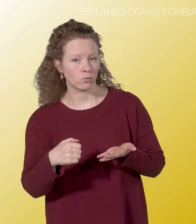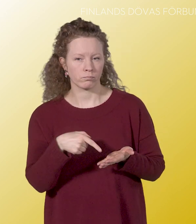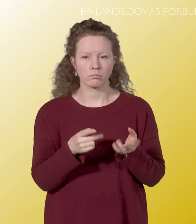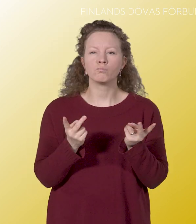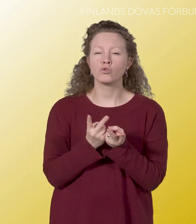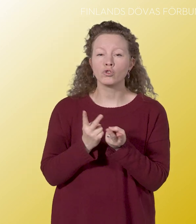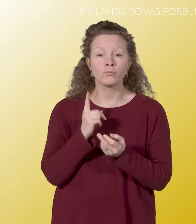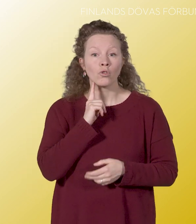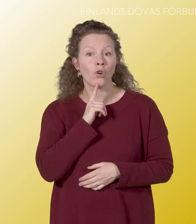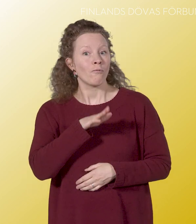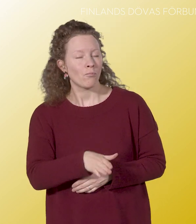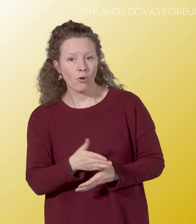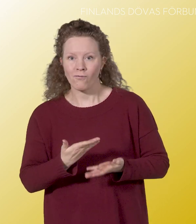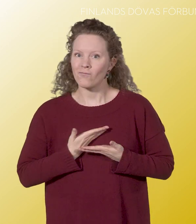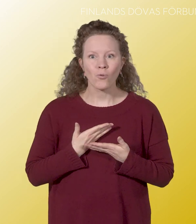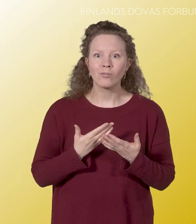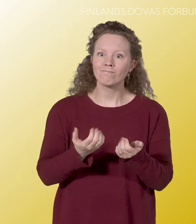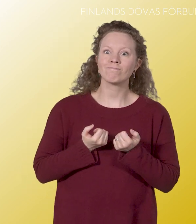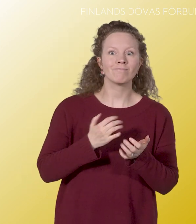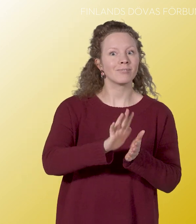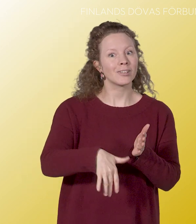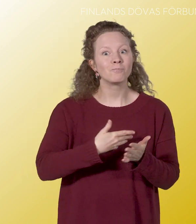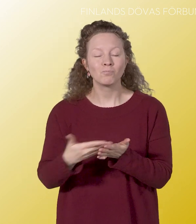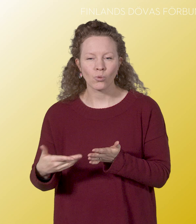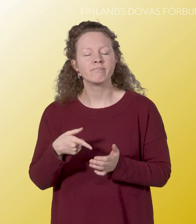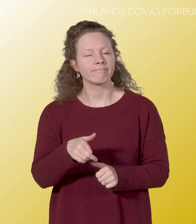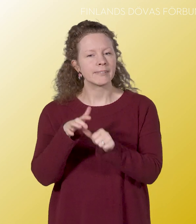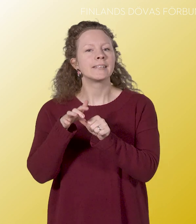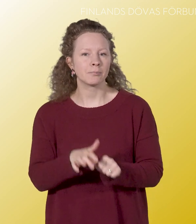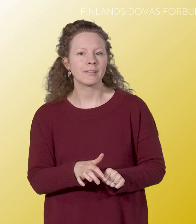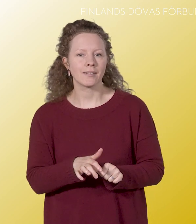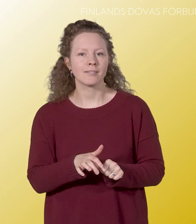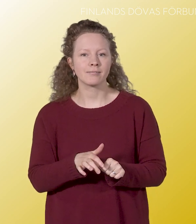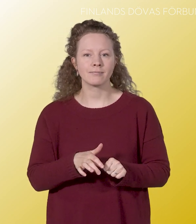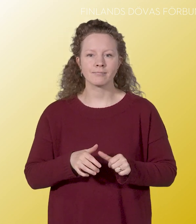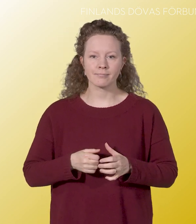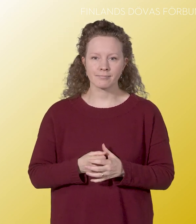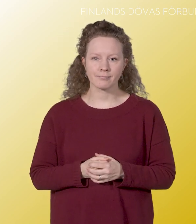Att inte ge alla döva barn tillgång till det nationella teckenspråket innebär diskriminering.